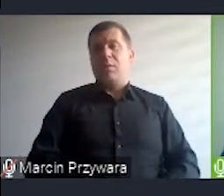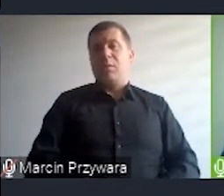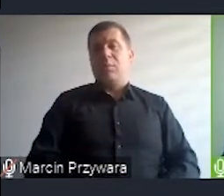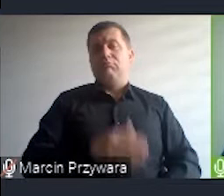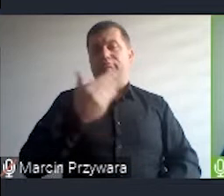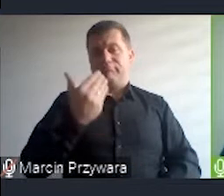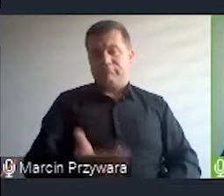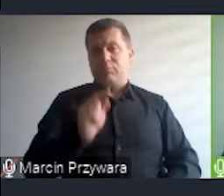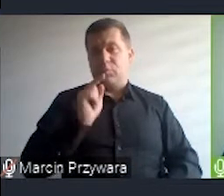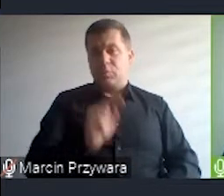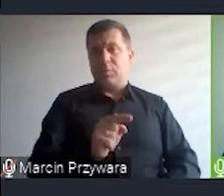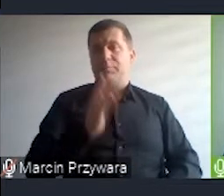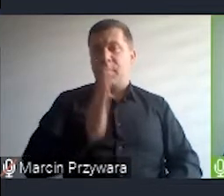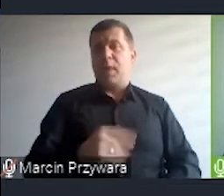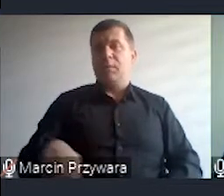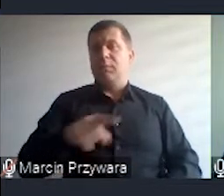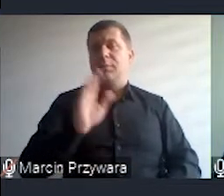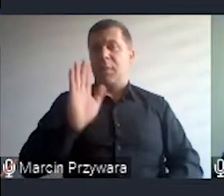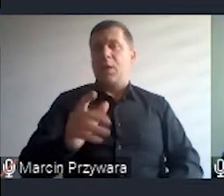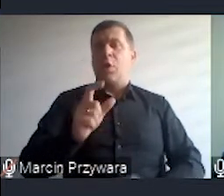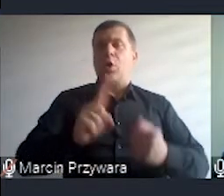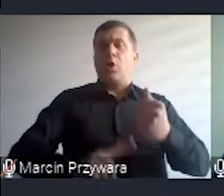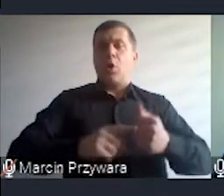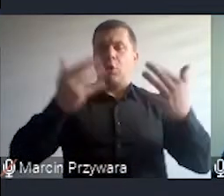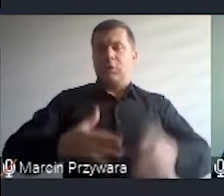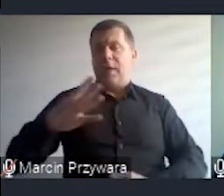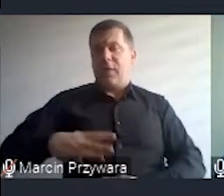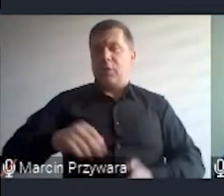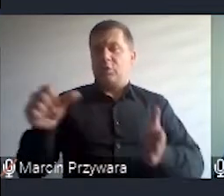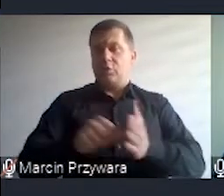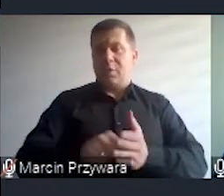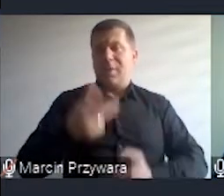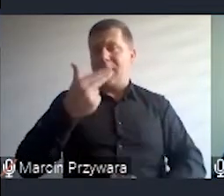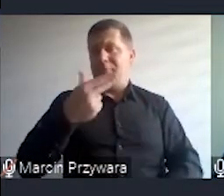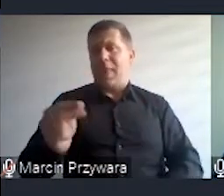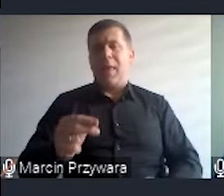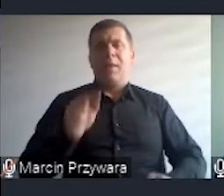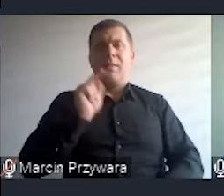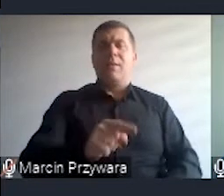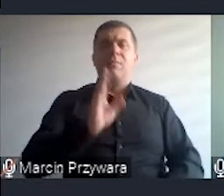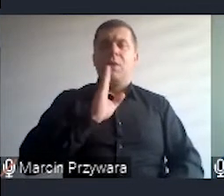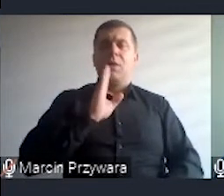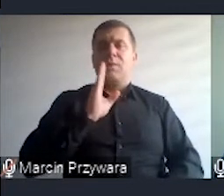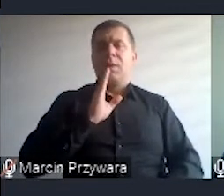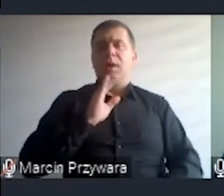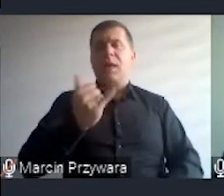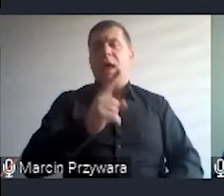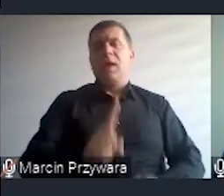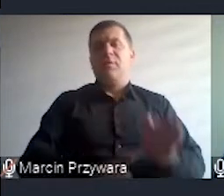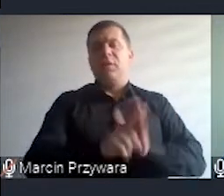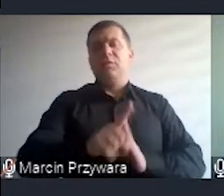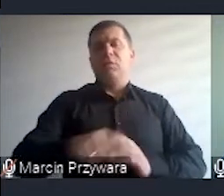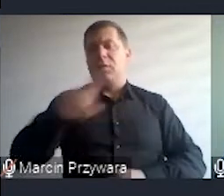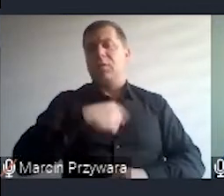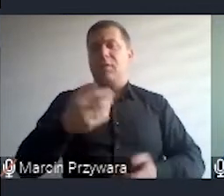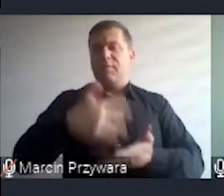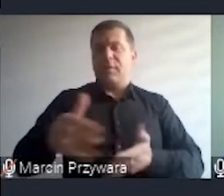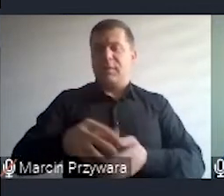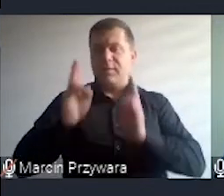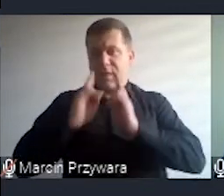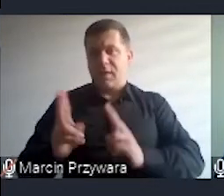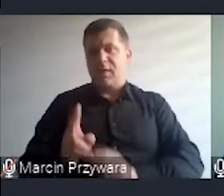wówczas będziecie drodzy Państwo rozliczać wartość tych środków nie taką, jakiej wysokości ponieśliście wydatek,